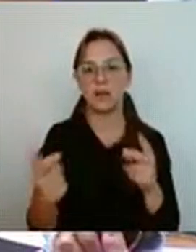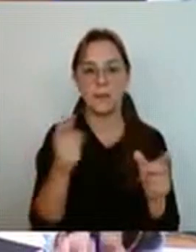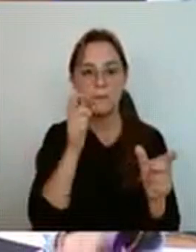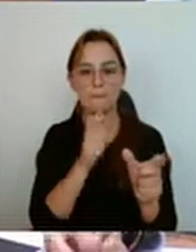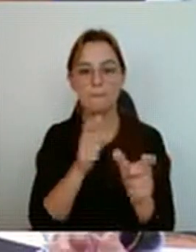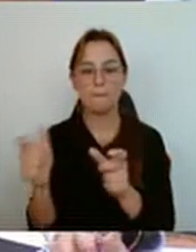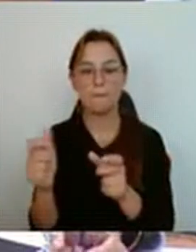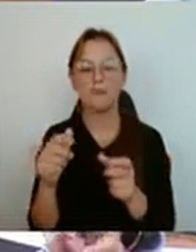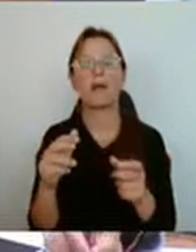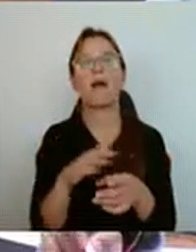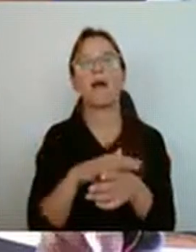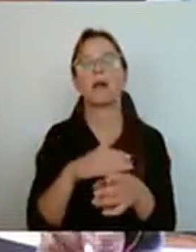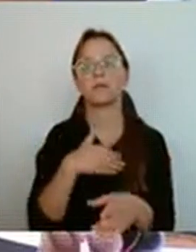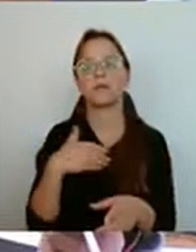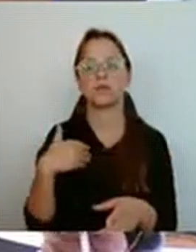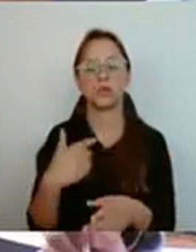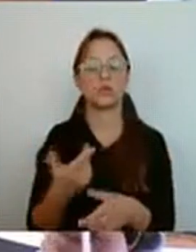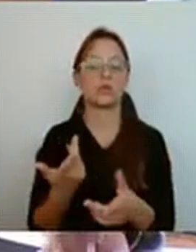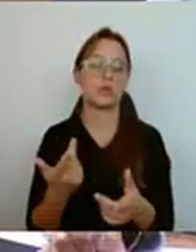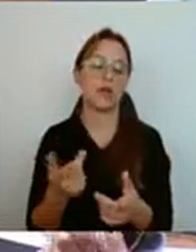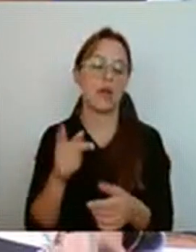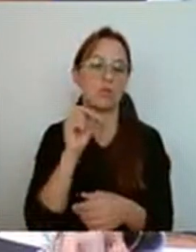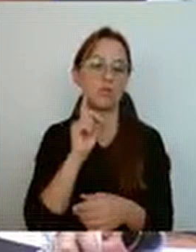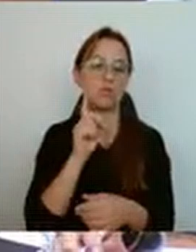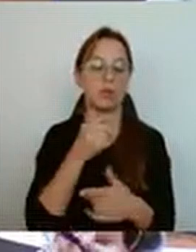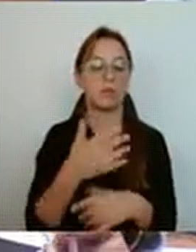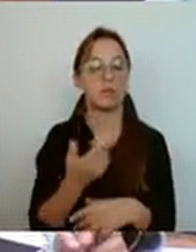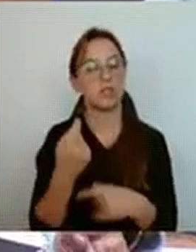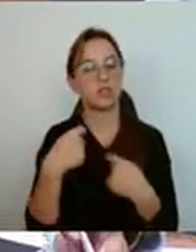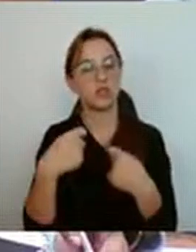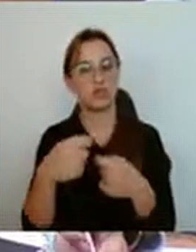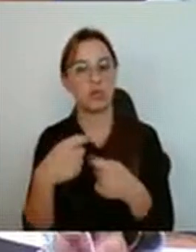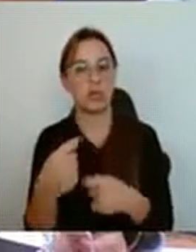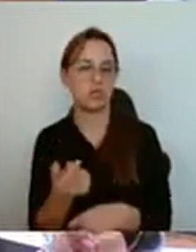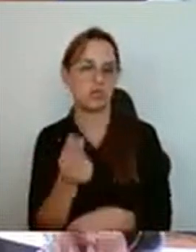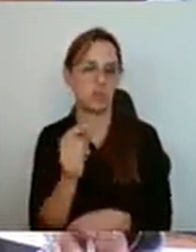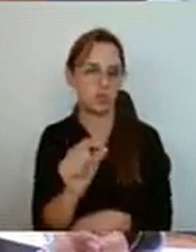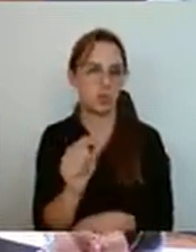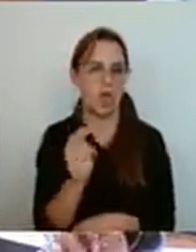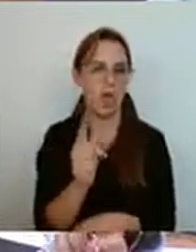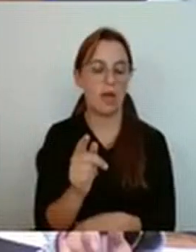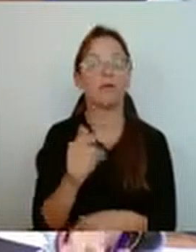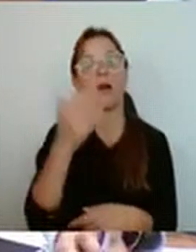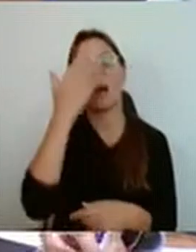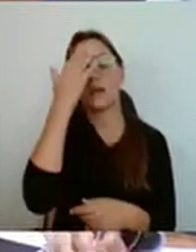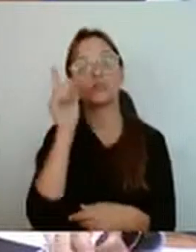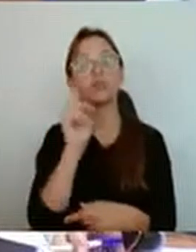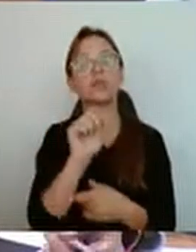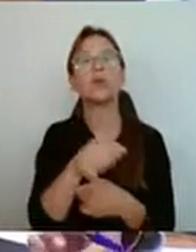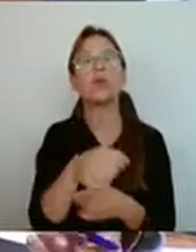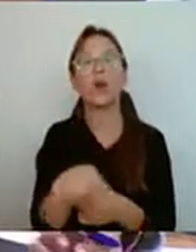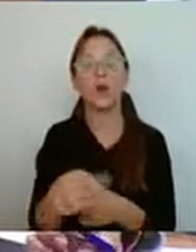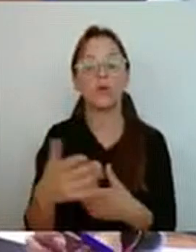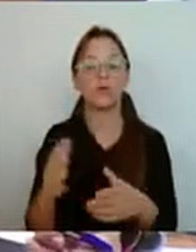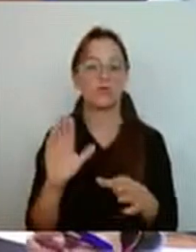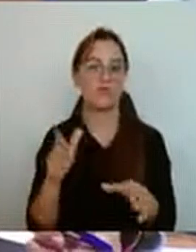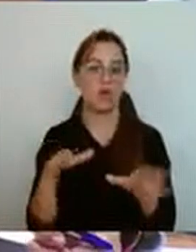custos, embora sejam irrisórios? sim ou não. Existem outras comissões que já